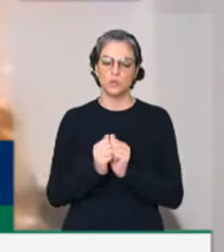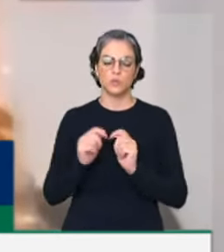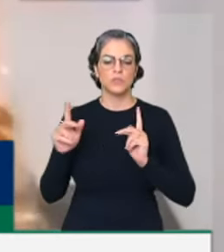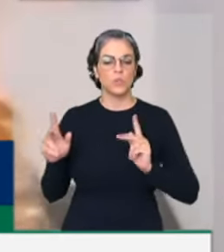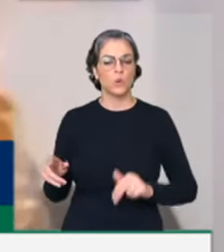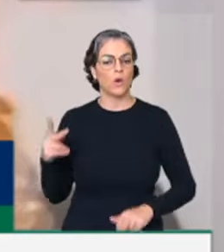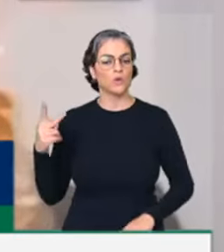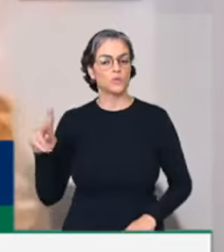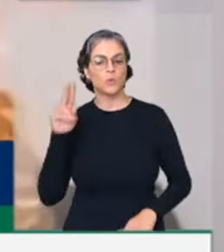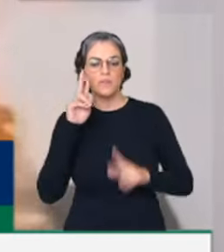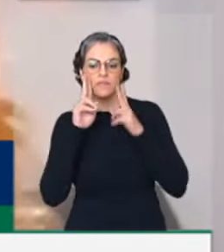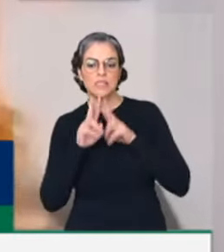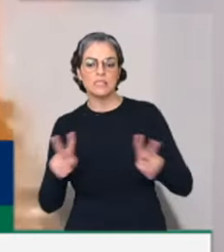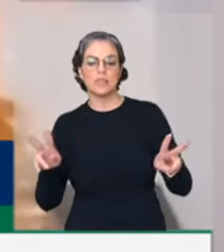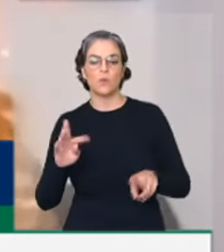DERROTAR O INIMIGO PRINCIPAL QUE NESSE MOMENTO É O